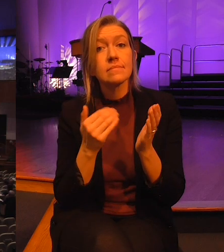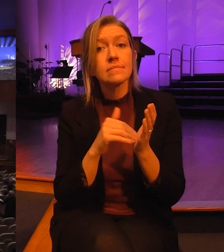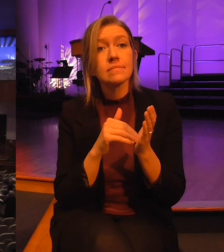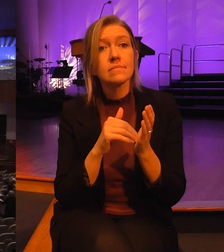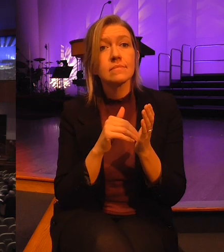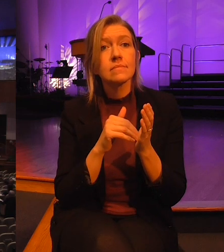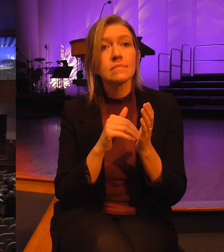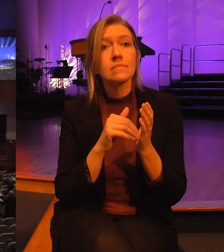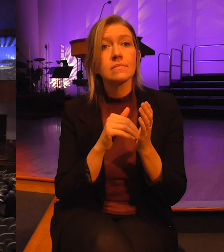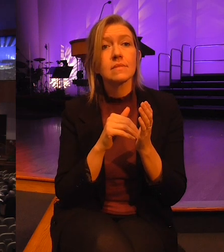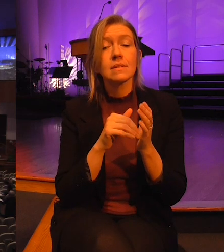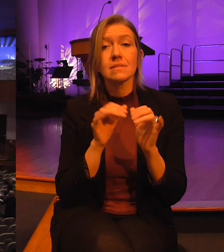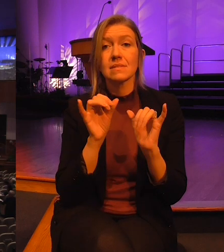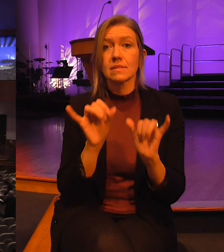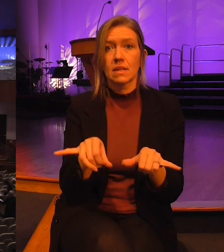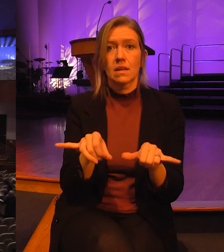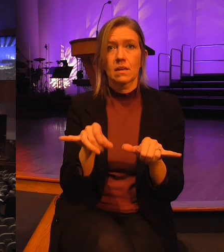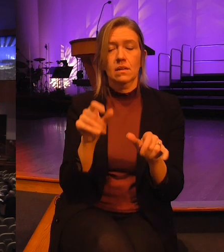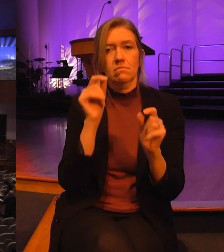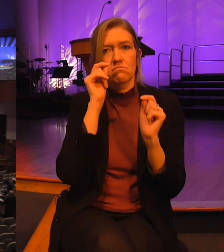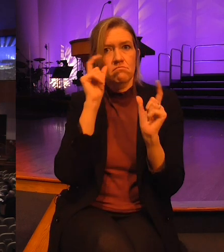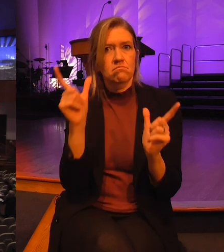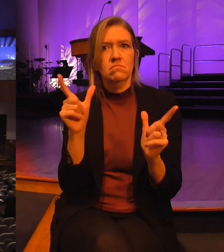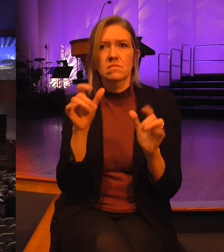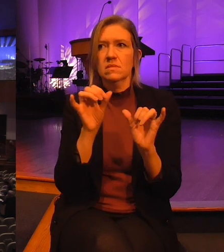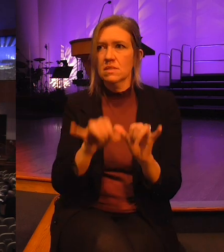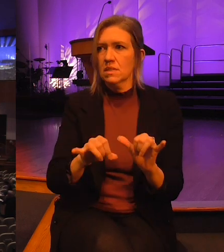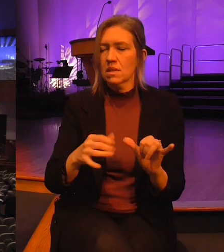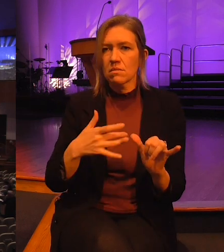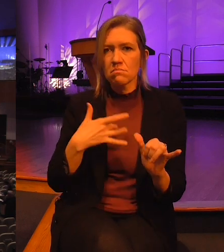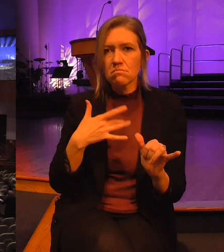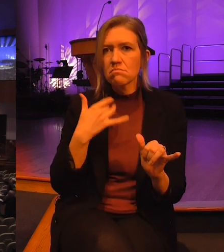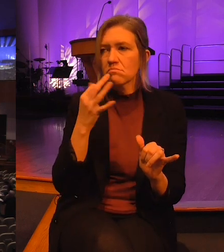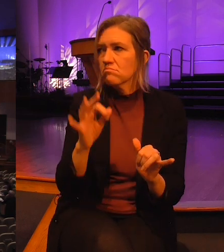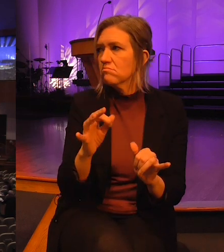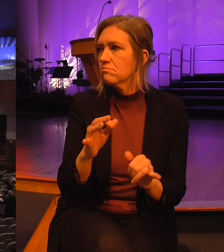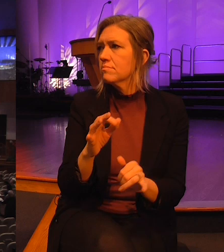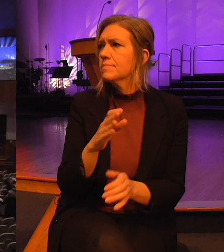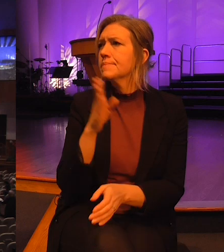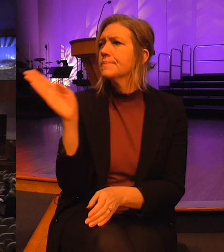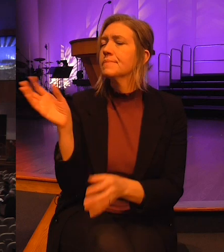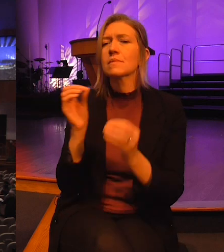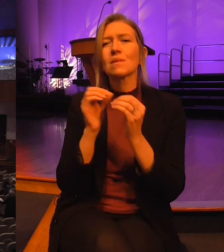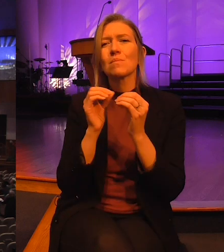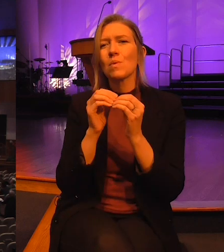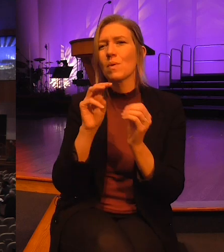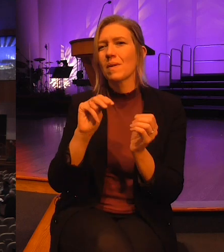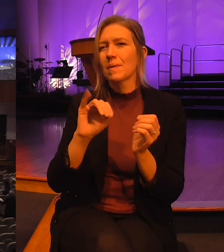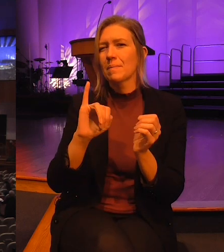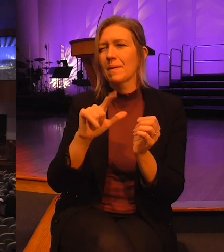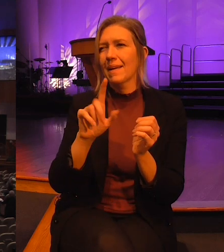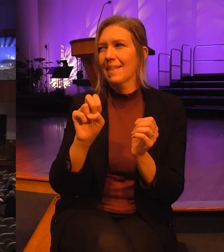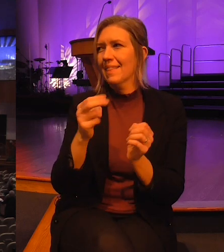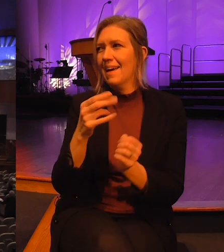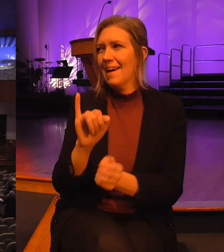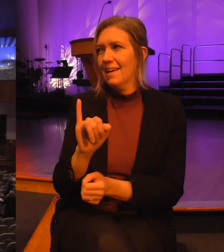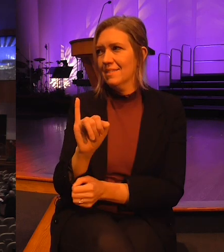excelente, más Mile High, eso es genial, increíble